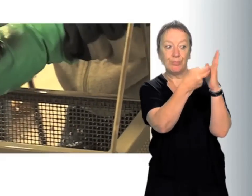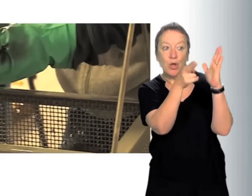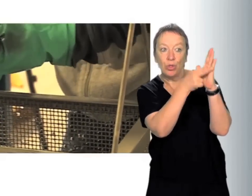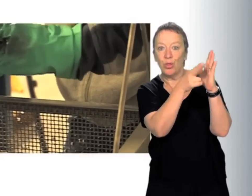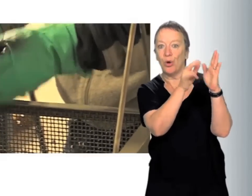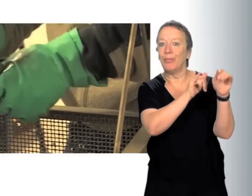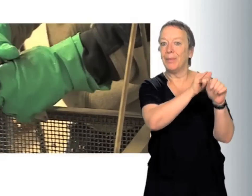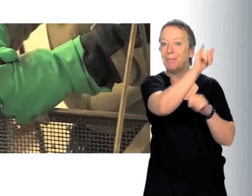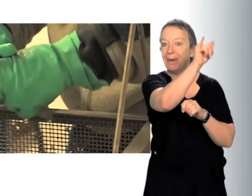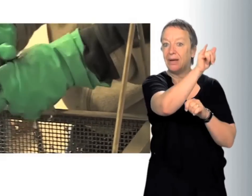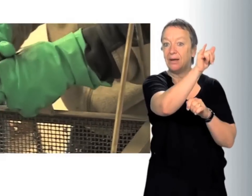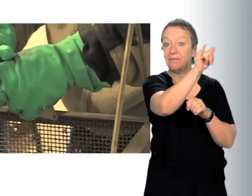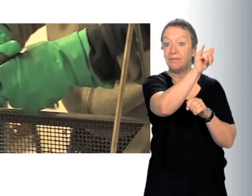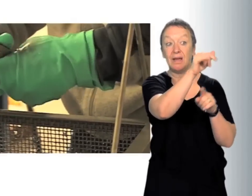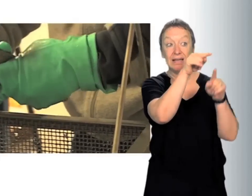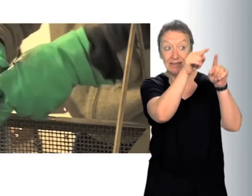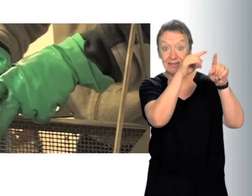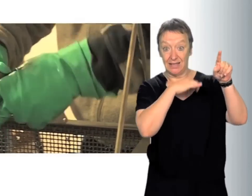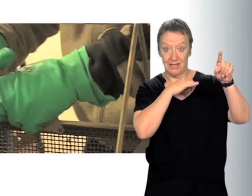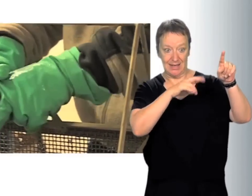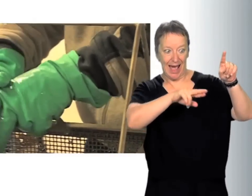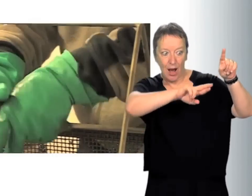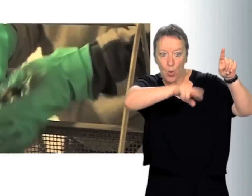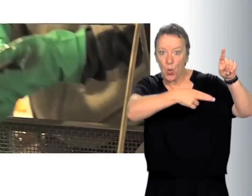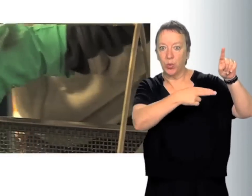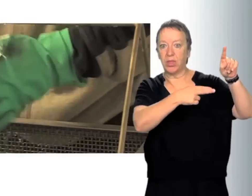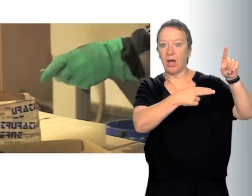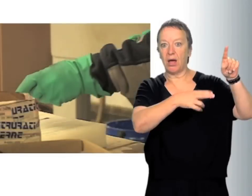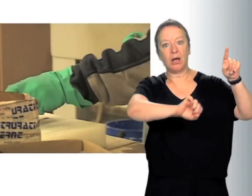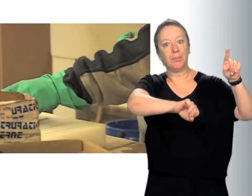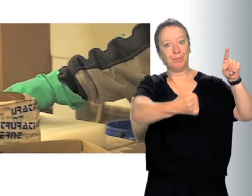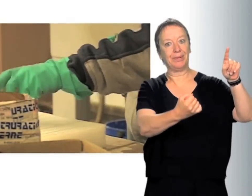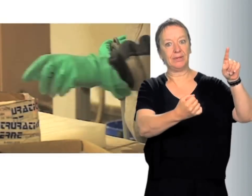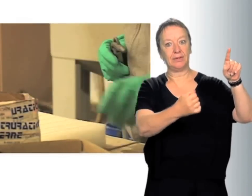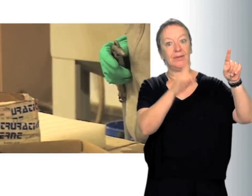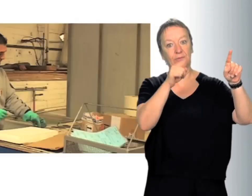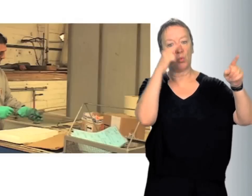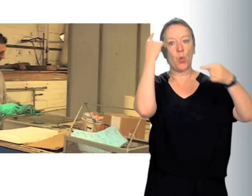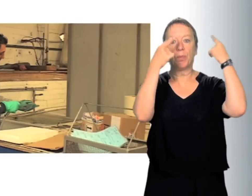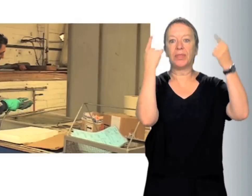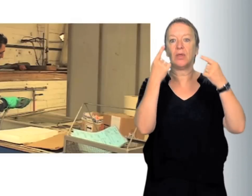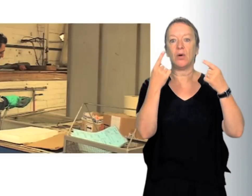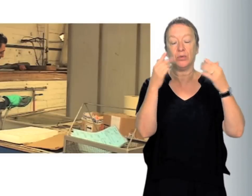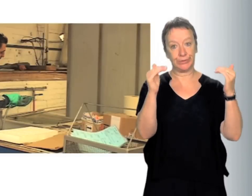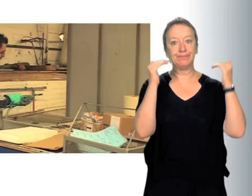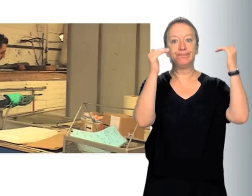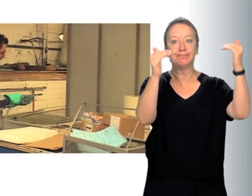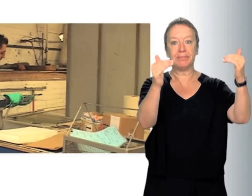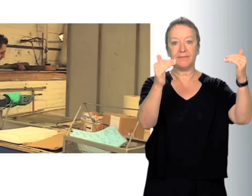pour lequel on a des contrats et où les personnes doivent être qualifiées. On avait même pensé le mettre à un traitement,